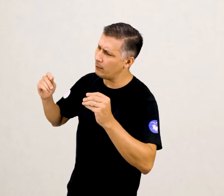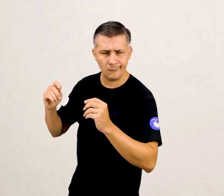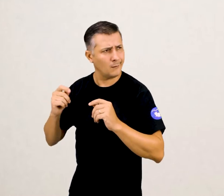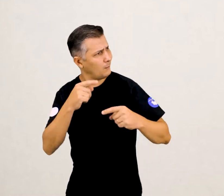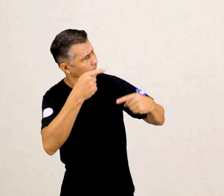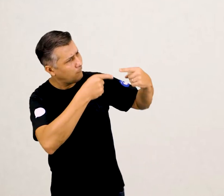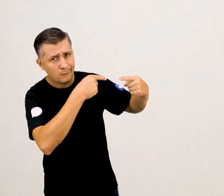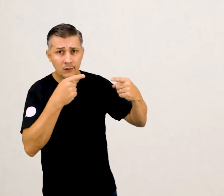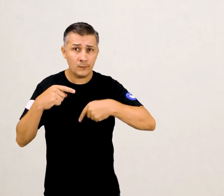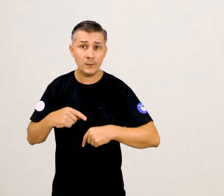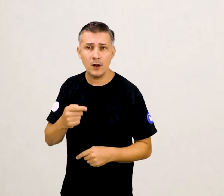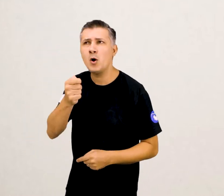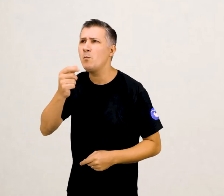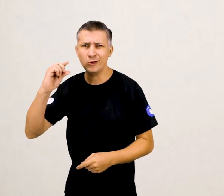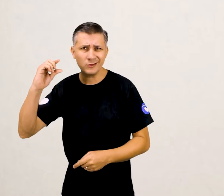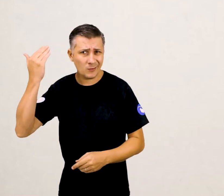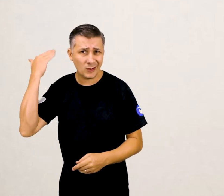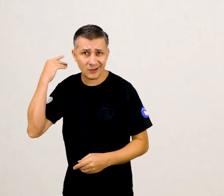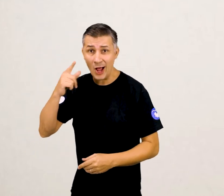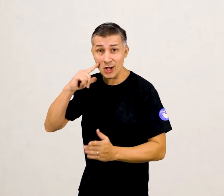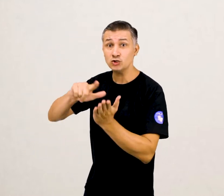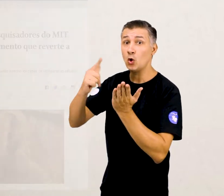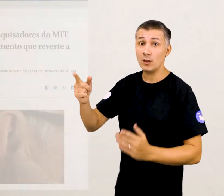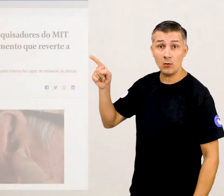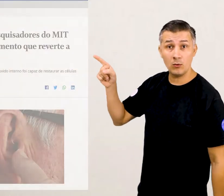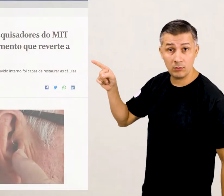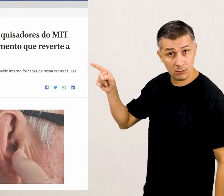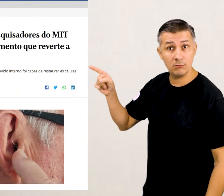Recentemente esse assunto ganhou espaço na mídia.